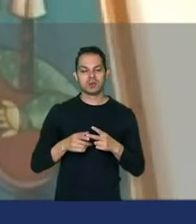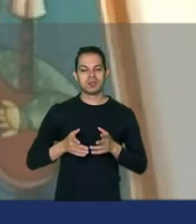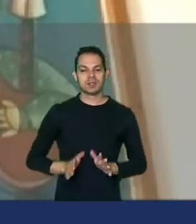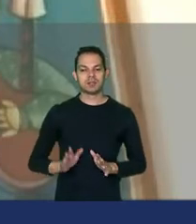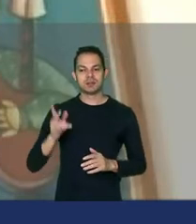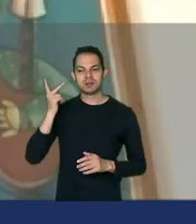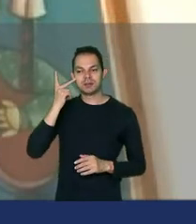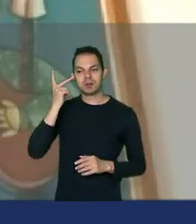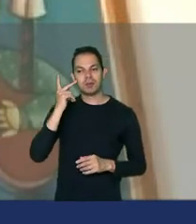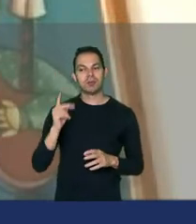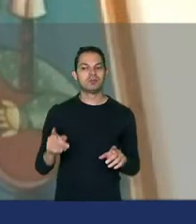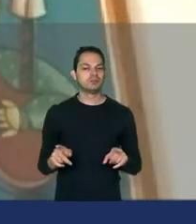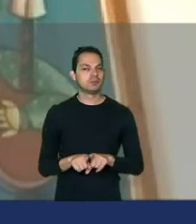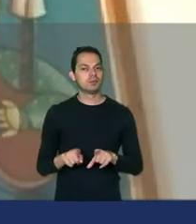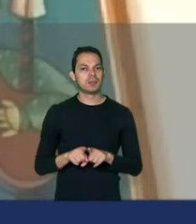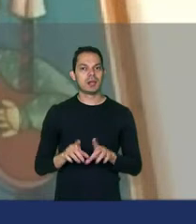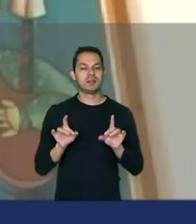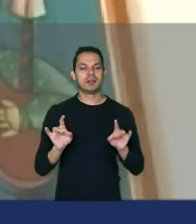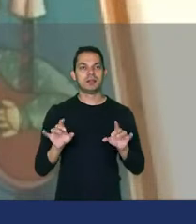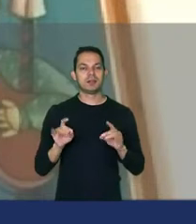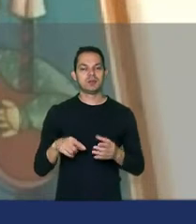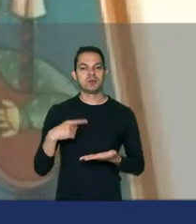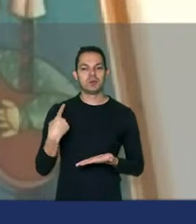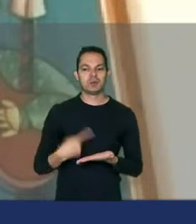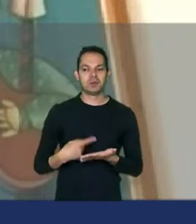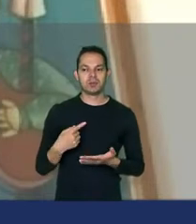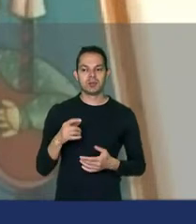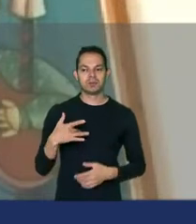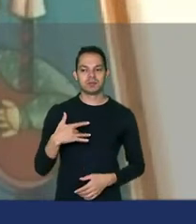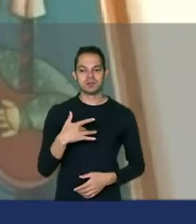LUTZ, UMA PAULISTA QUE TAMBÉM NOTABILIZOU PELO COMPROMISSO COM ESSA LUTA. ENTÃO NOS DOIS